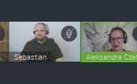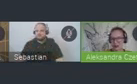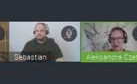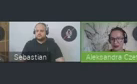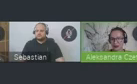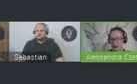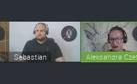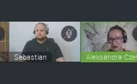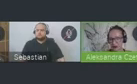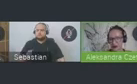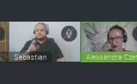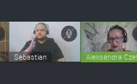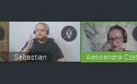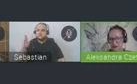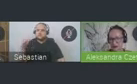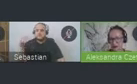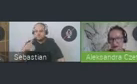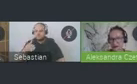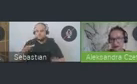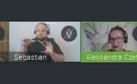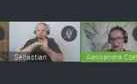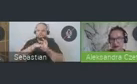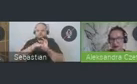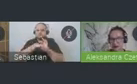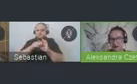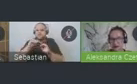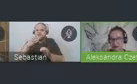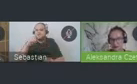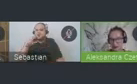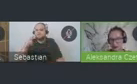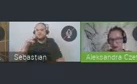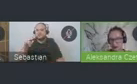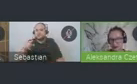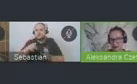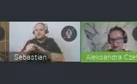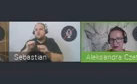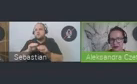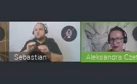PROWADZĄCA: Czy biblioteka może dołączyć do projektu e-Mocni, by przeprowadzić kurs dla seniorów?